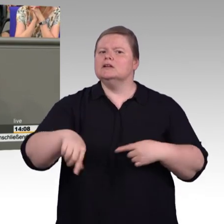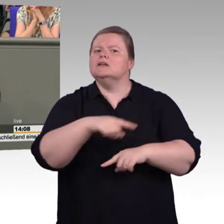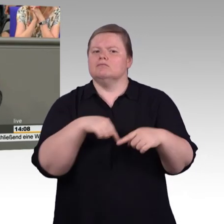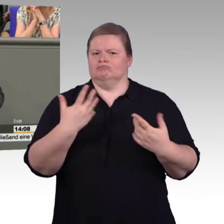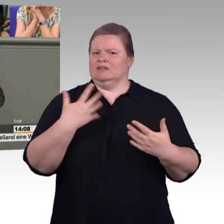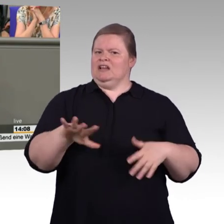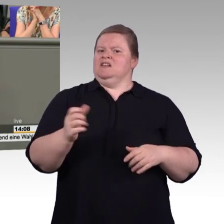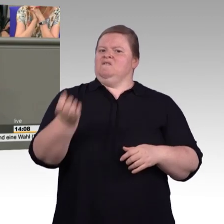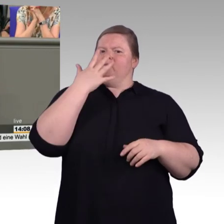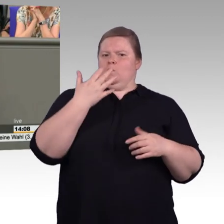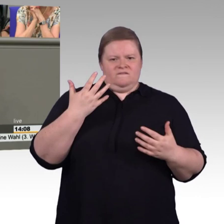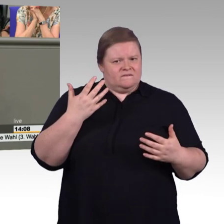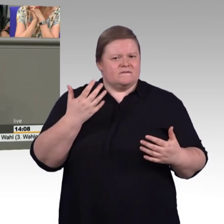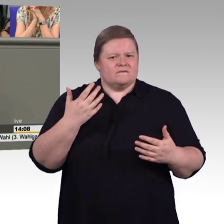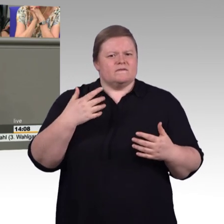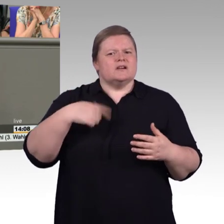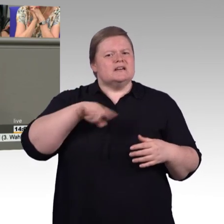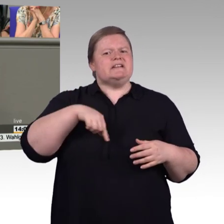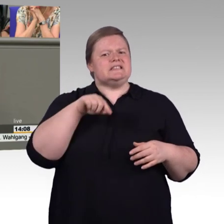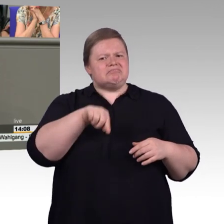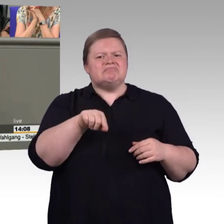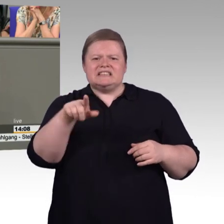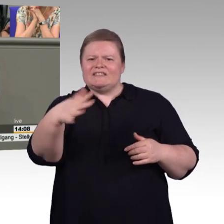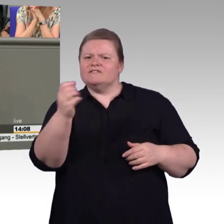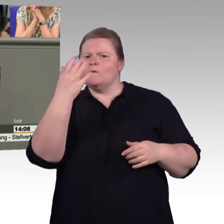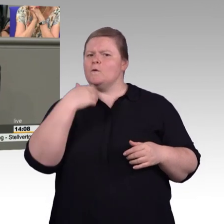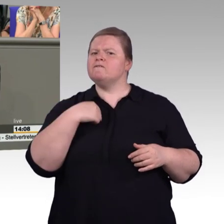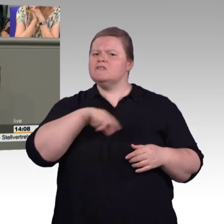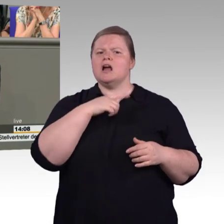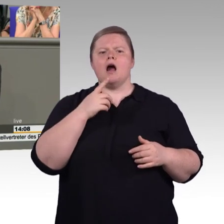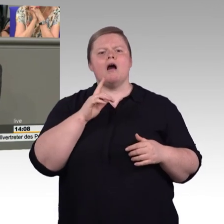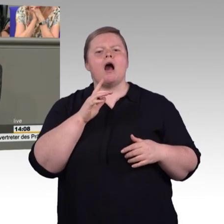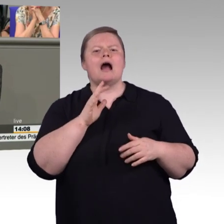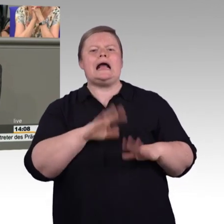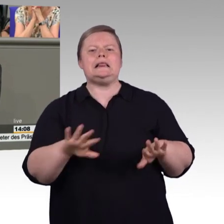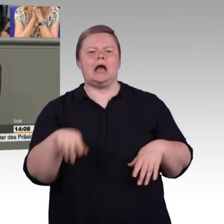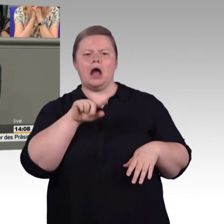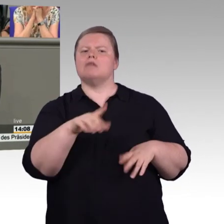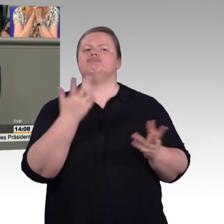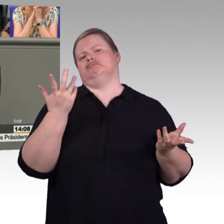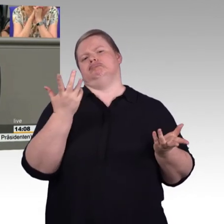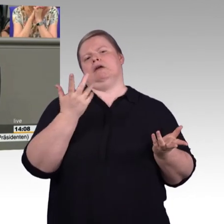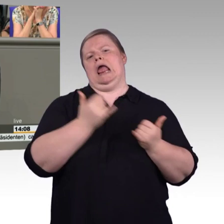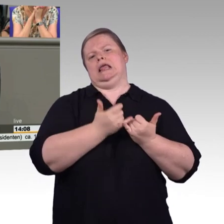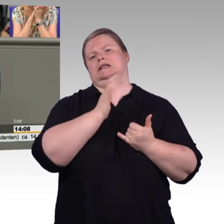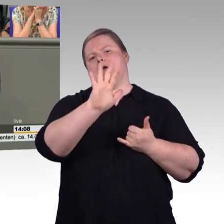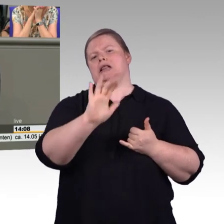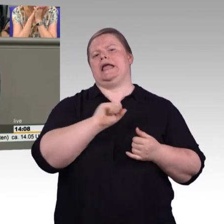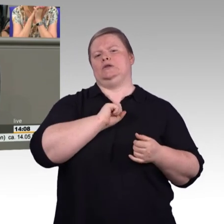rufe ich uns alle auf mit etwas mehr Ruhe, mit etwas mehr Sorgfalt dieses Thema anzugehen,